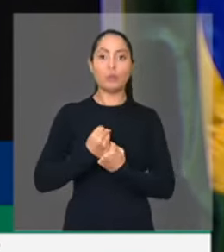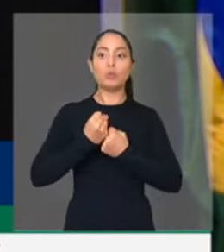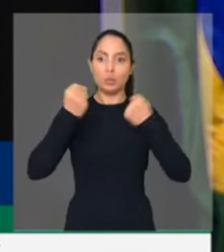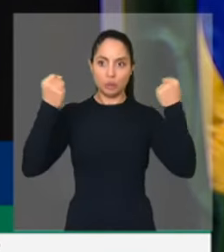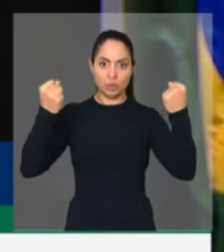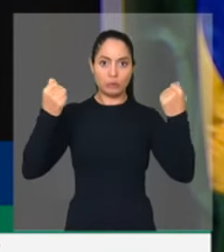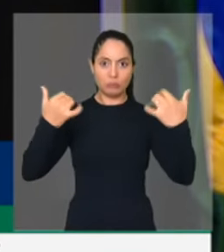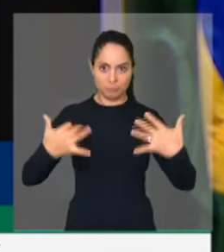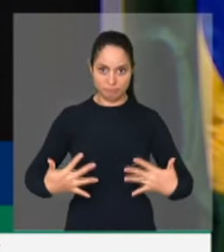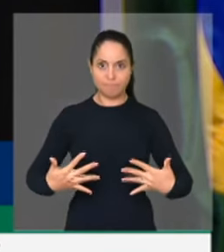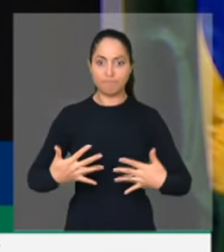MINIMIZAR O RISCO DE FALTA DE LEITOS TAMBÉM DA REDE PRIVADA